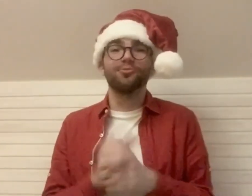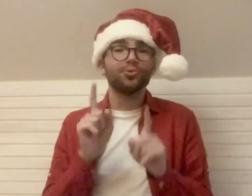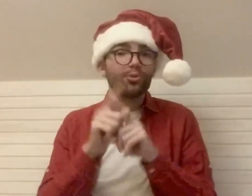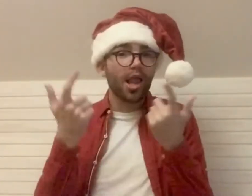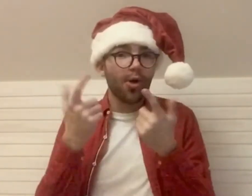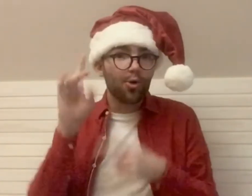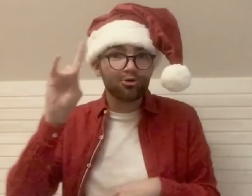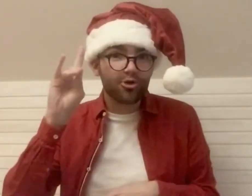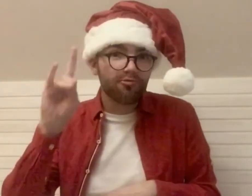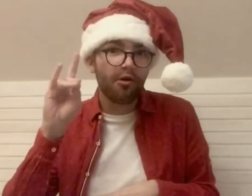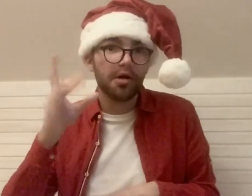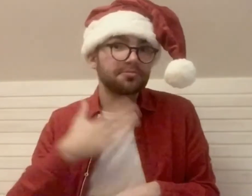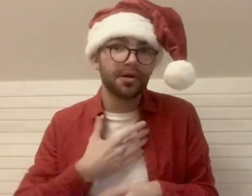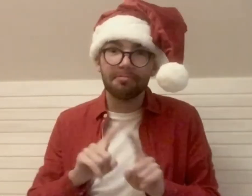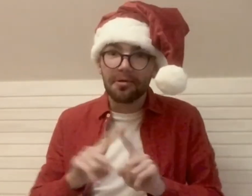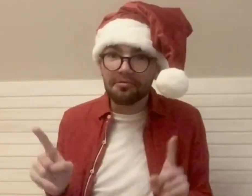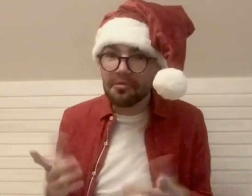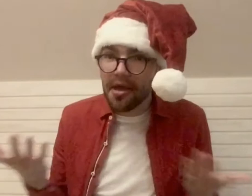Lahko tudi živalim, zakaj pa ne.